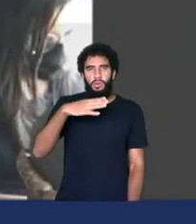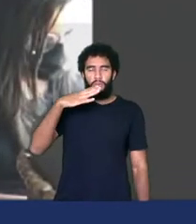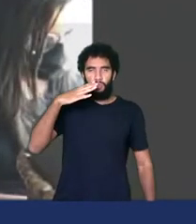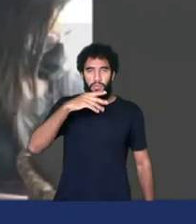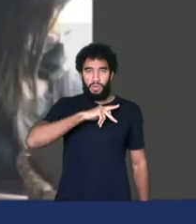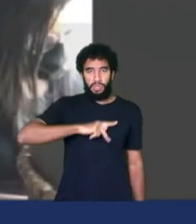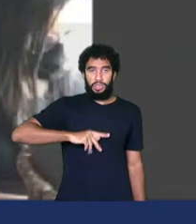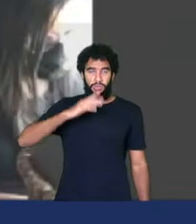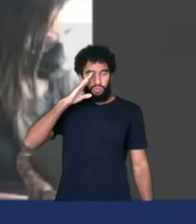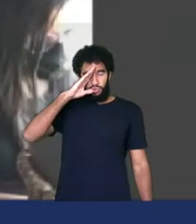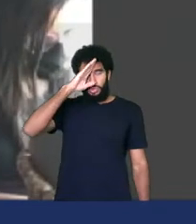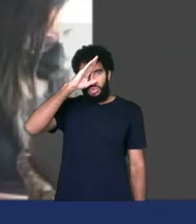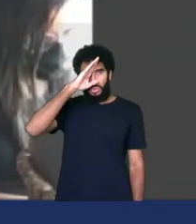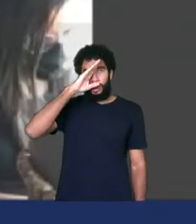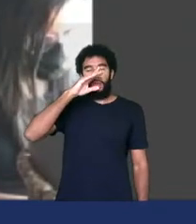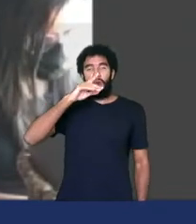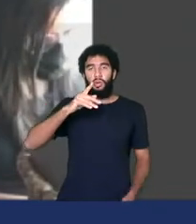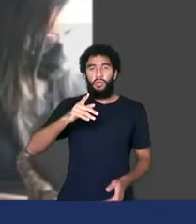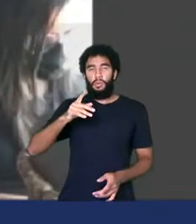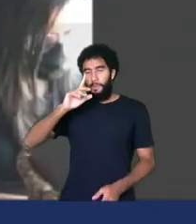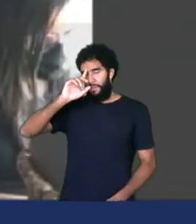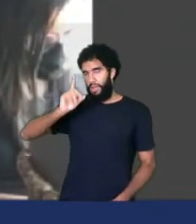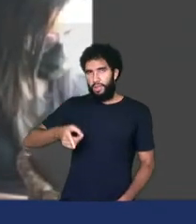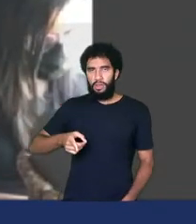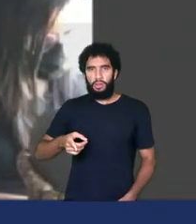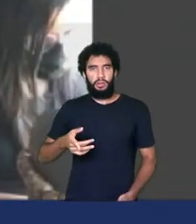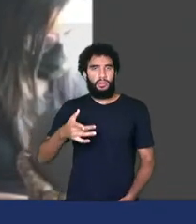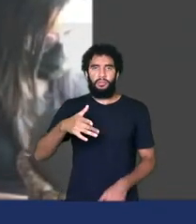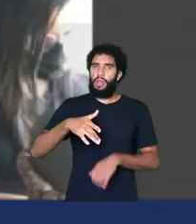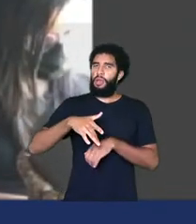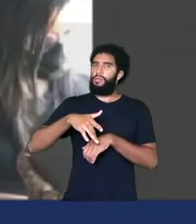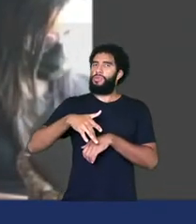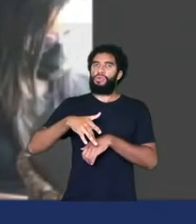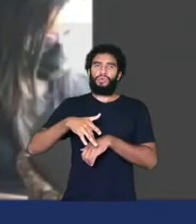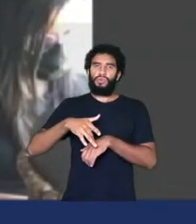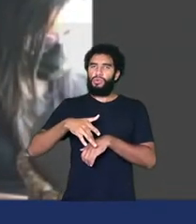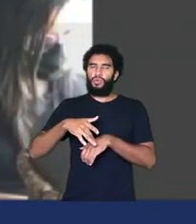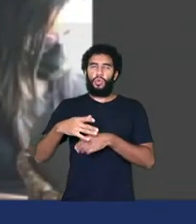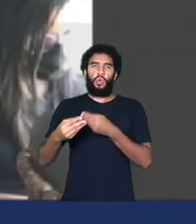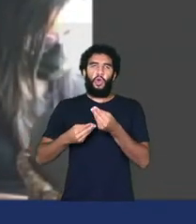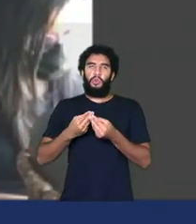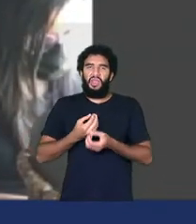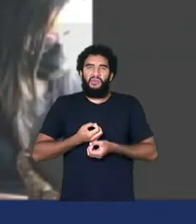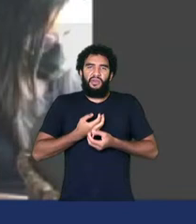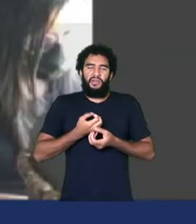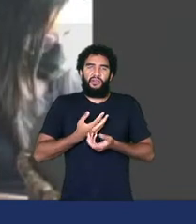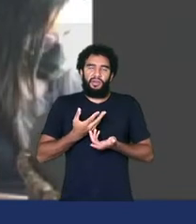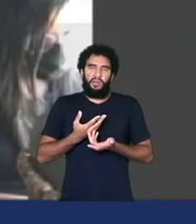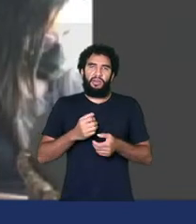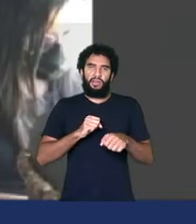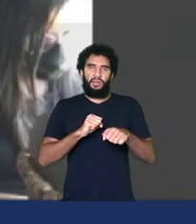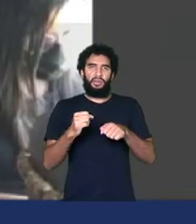MAS ELES ELES... NO PRESIDENTE BOLSONARO, CONTINUAM A AVANÇAR E TRATAR DE FORMA ABSURDA A PANDEMIA. A BAHIA